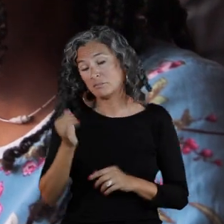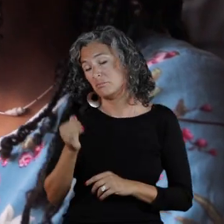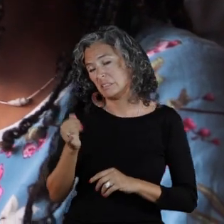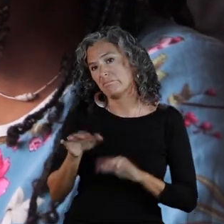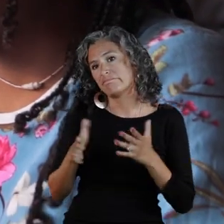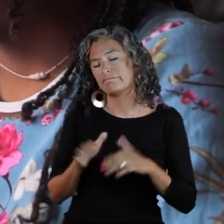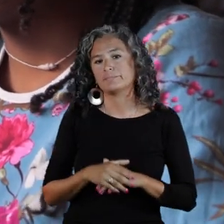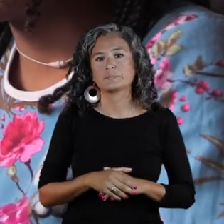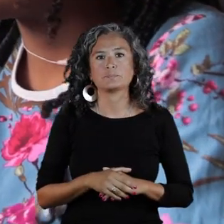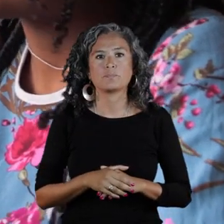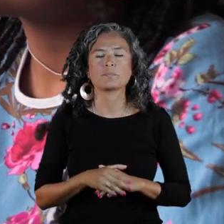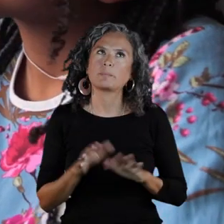Si, más o menos